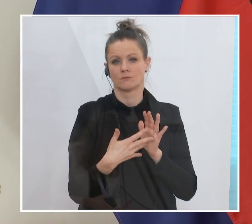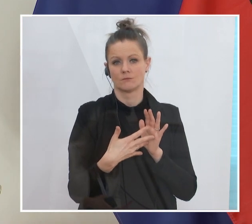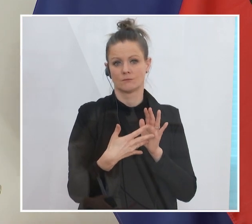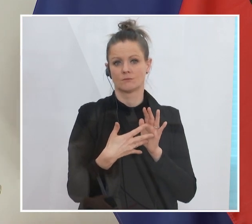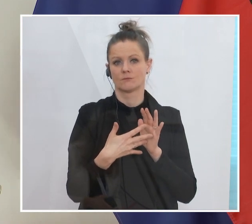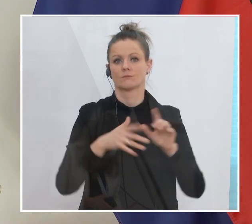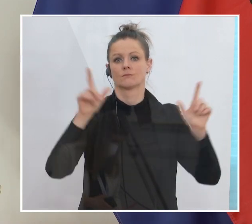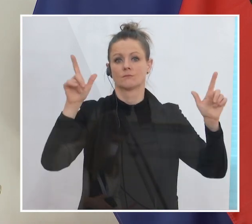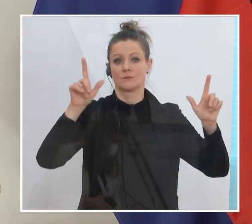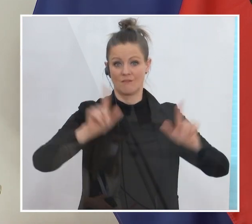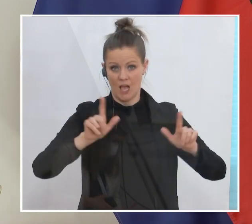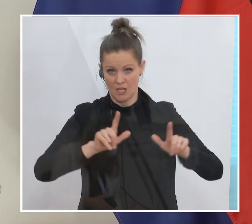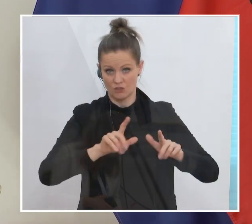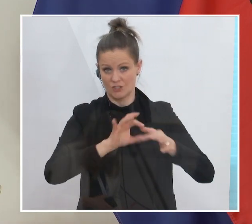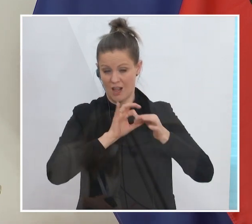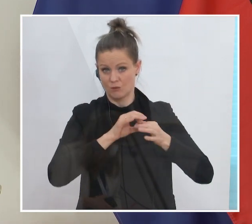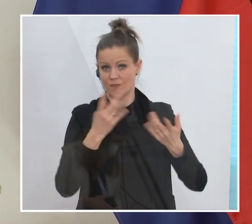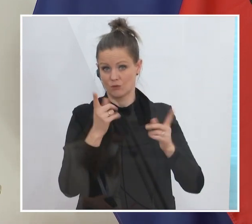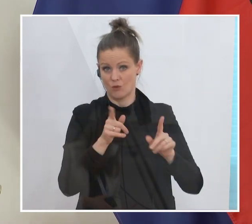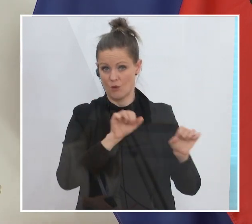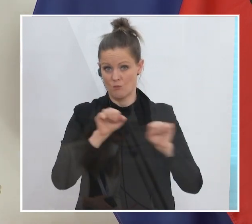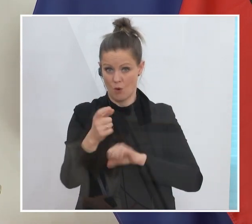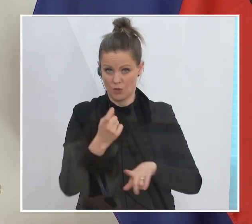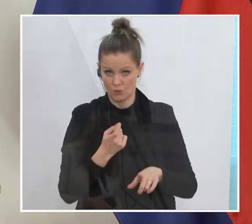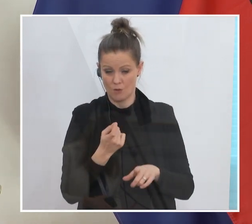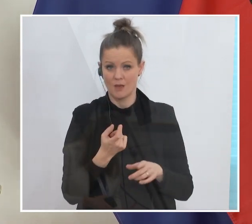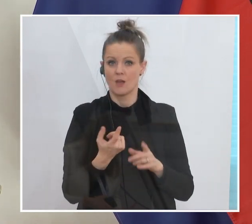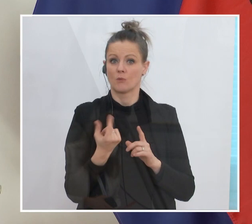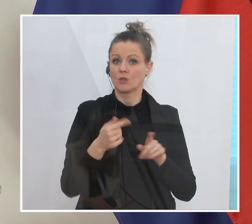die wieder möglich sein werden, das eben auch ausprobieren und schauen, wie das mit